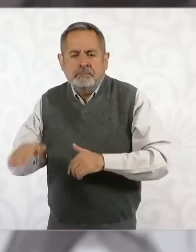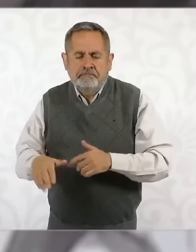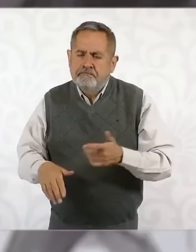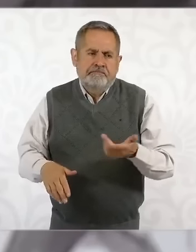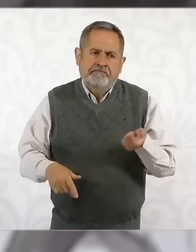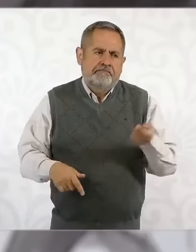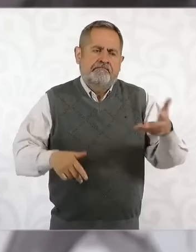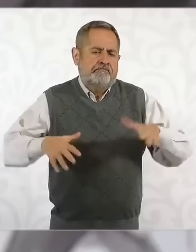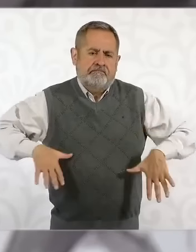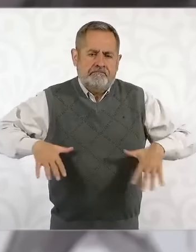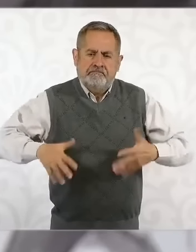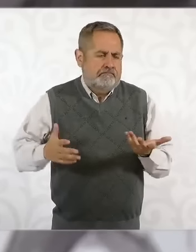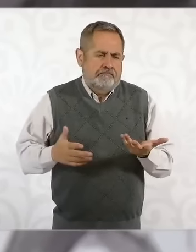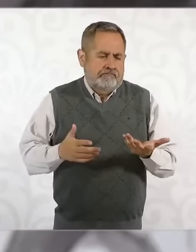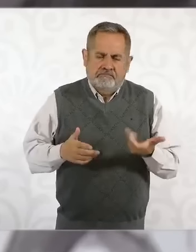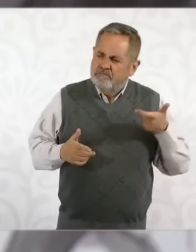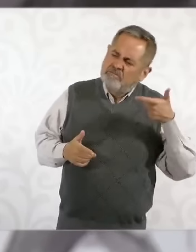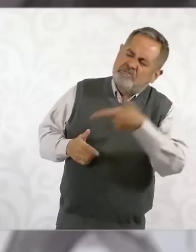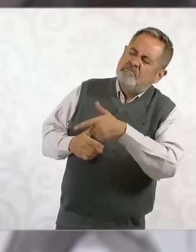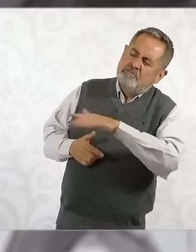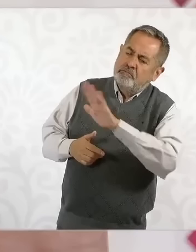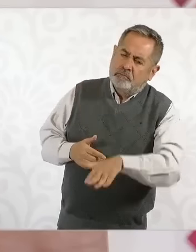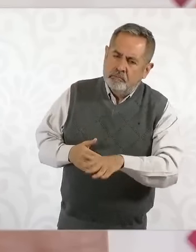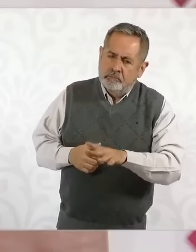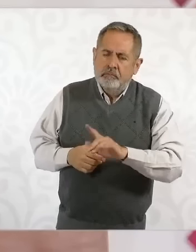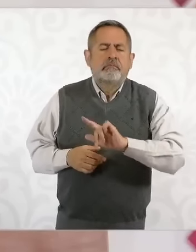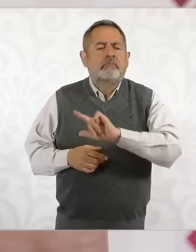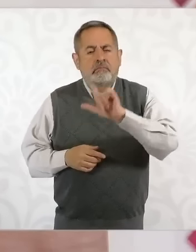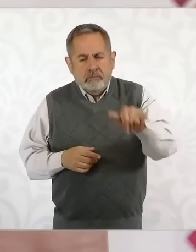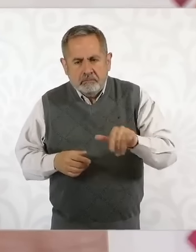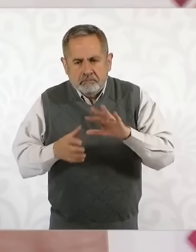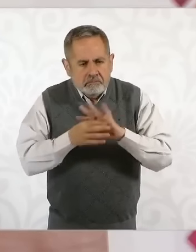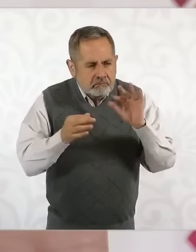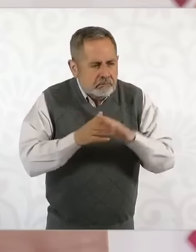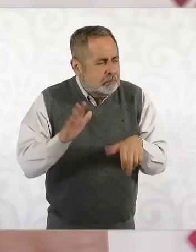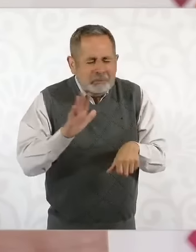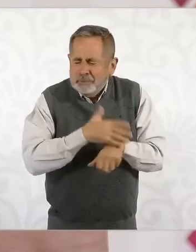que decidió quitarle la vida. Entonces, ya se irá acreditando exactamente el móvil conforme avancen